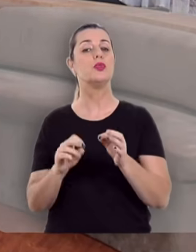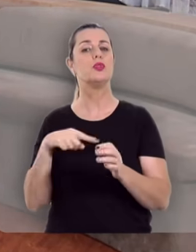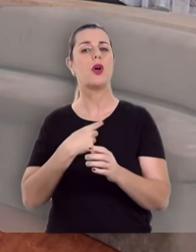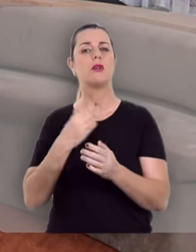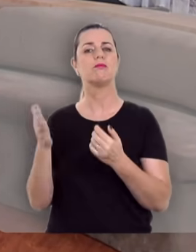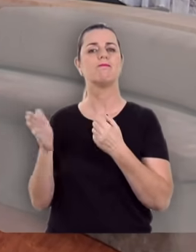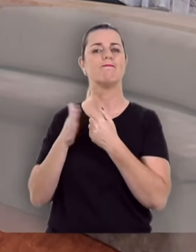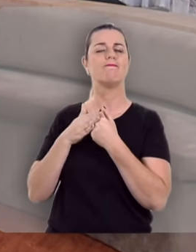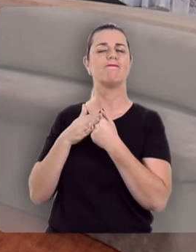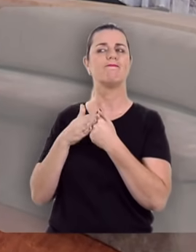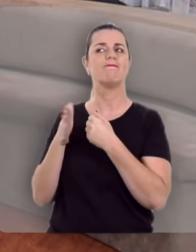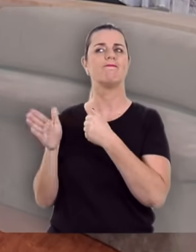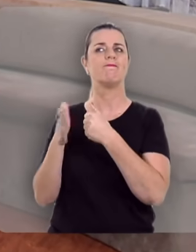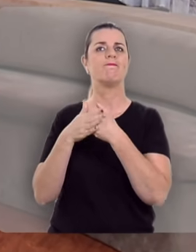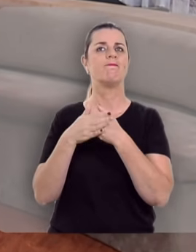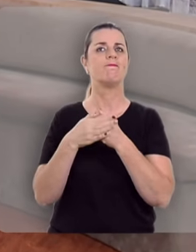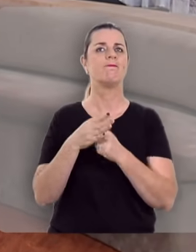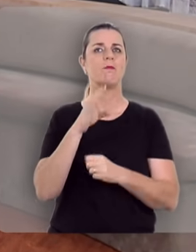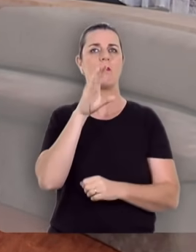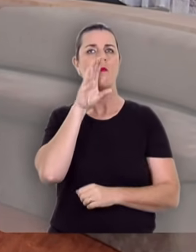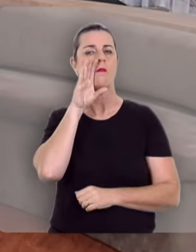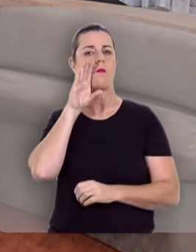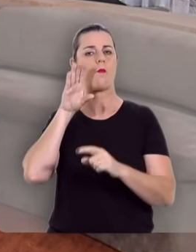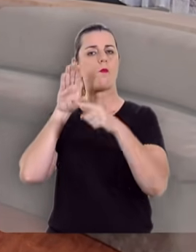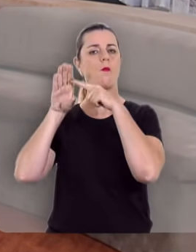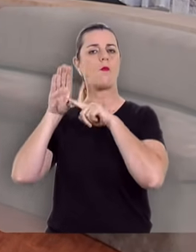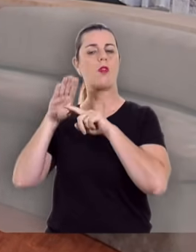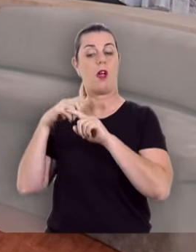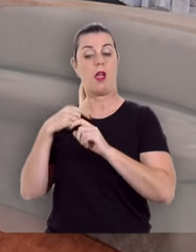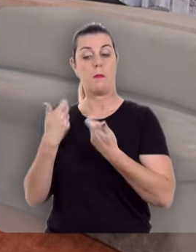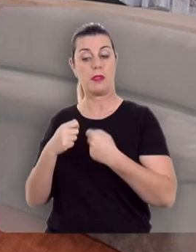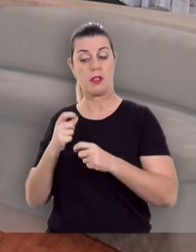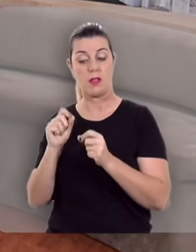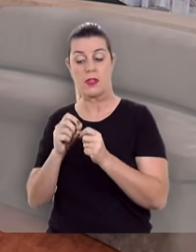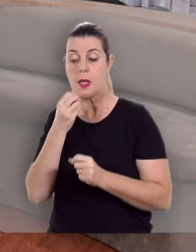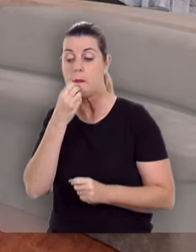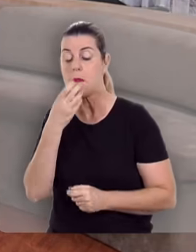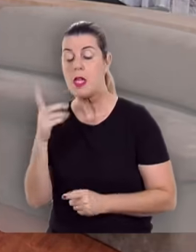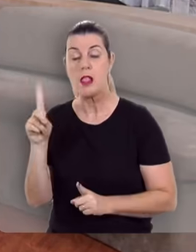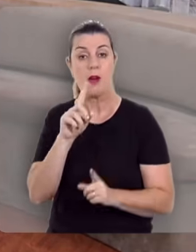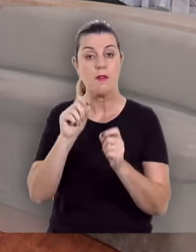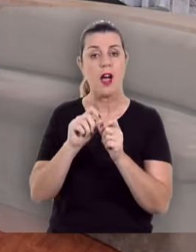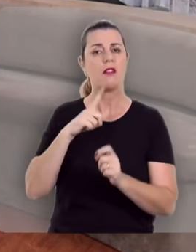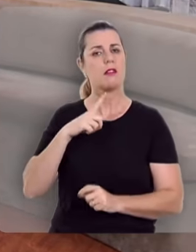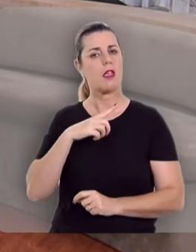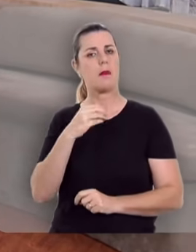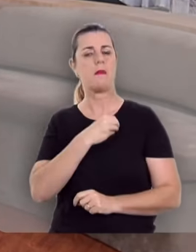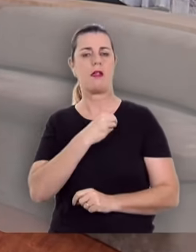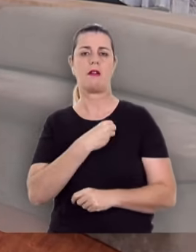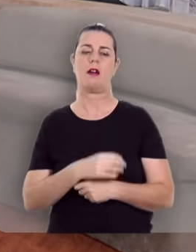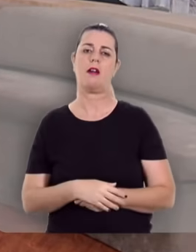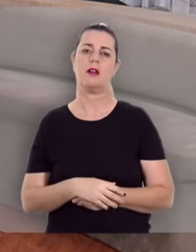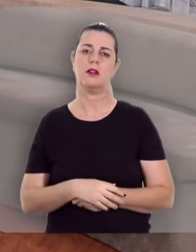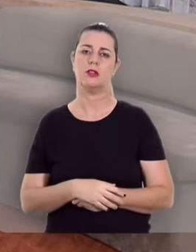se você sabe que deve fazer o bem não faz você está pecando a vamos dar conta no dia do juízo